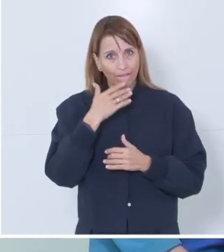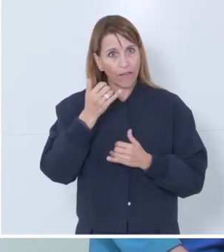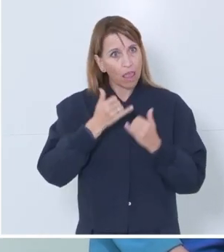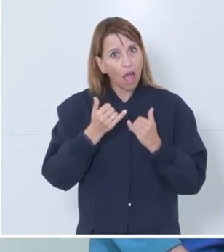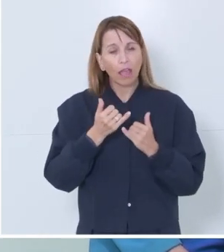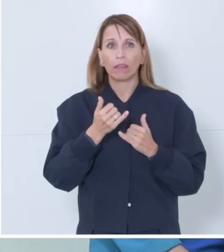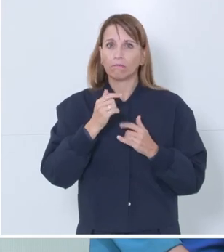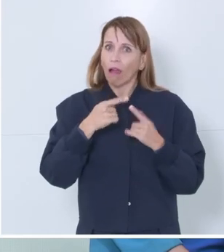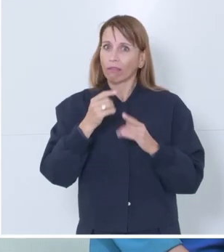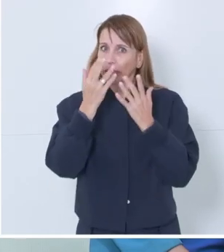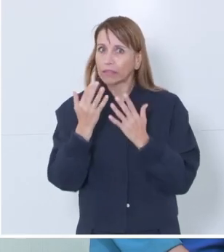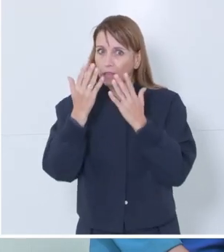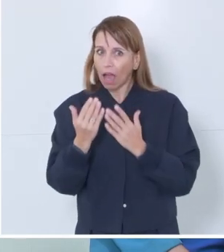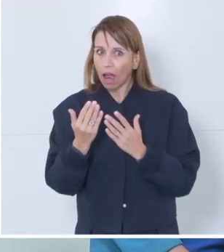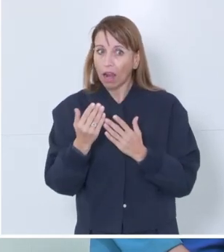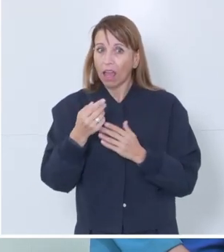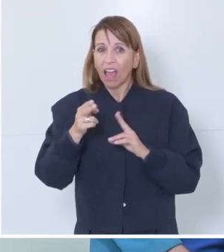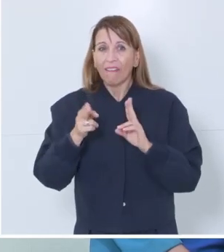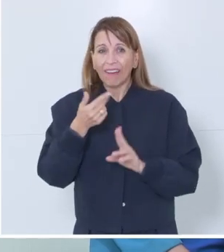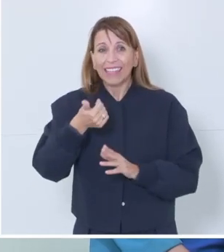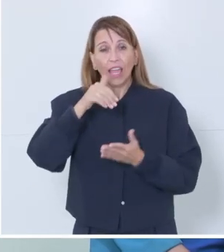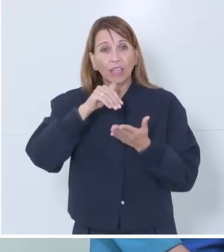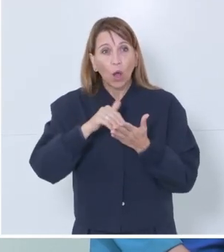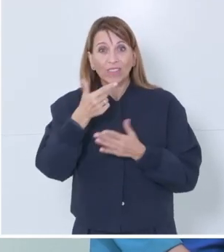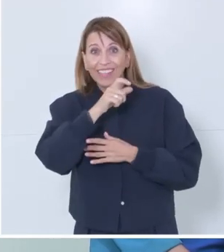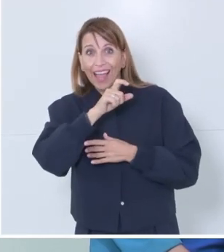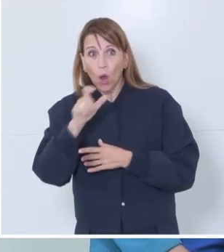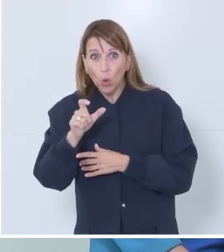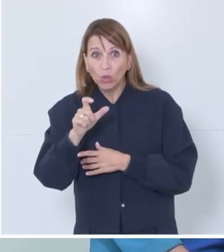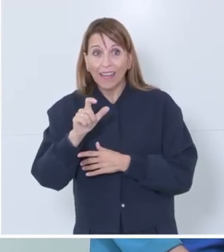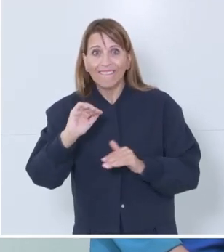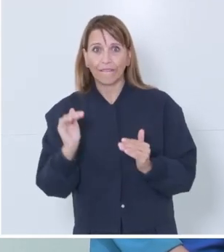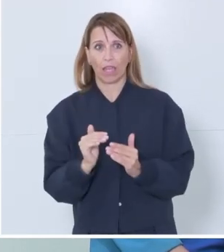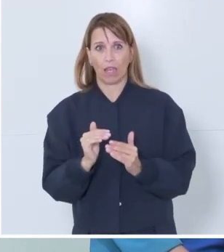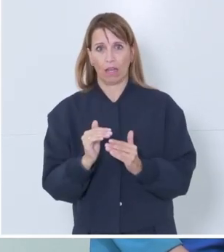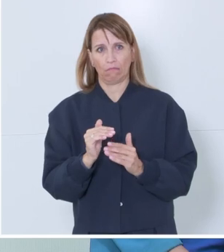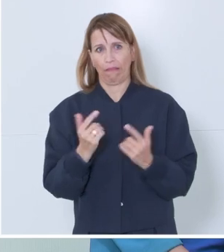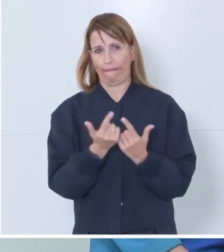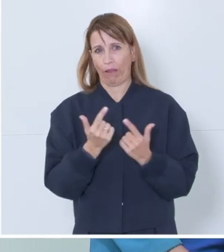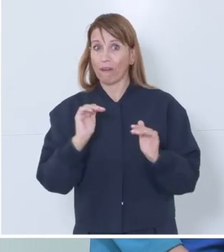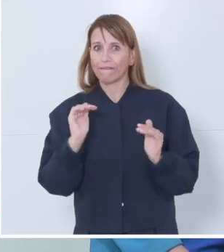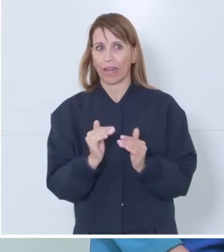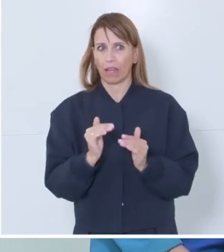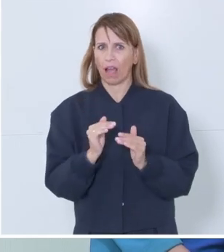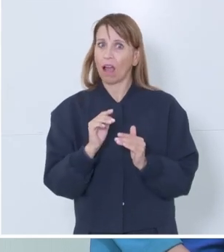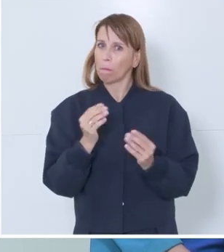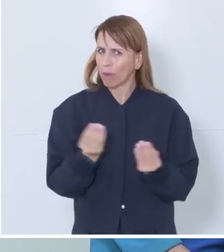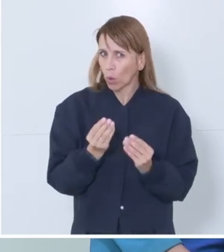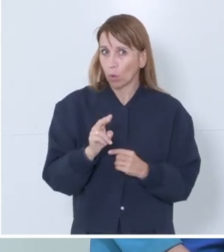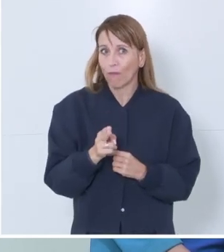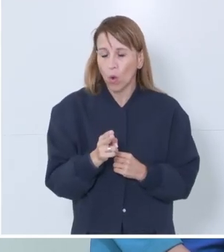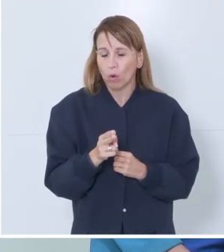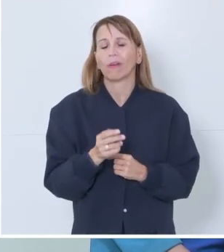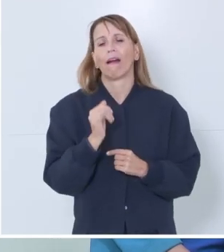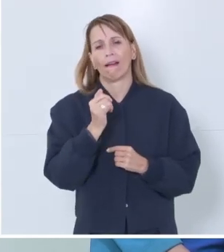nämlich knapp 1.300 Zivildienst-Erklärungen weniger und der Grund dafür ist auch logisch